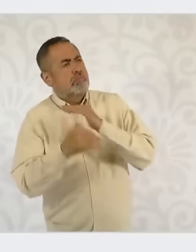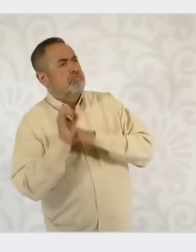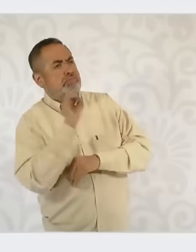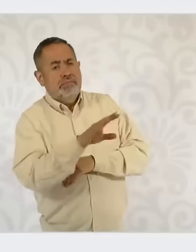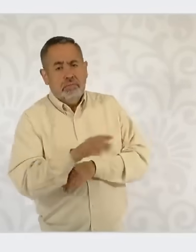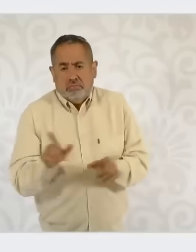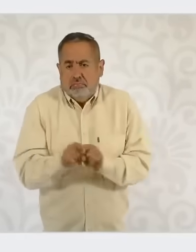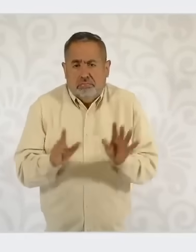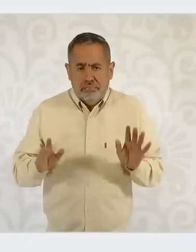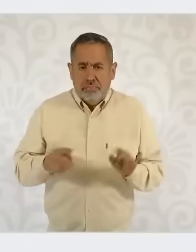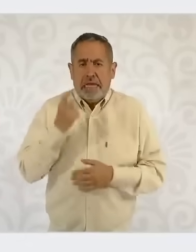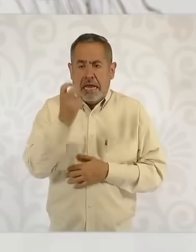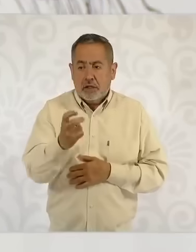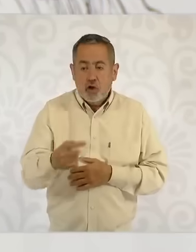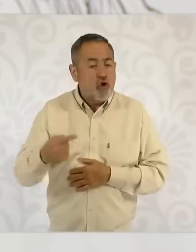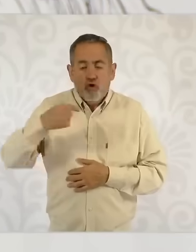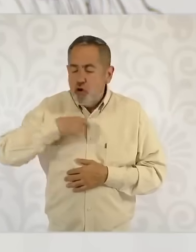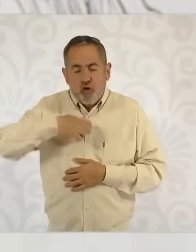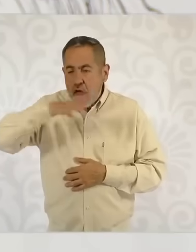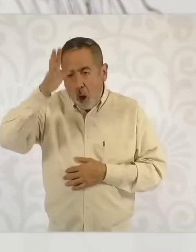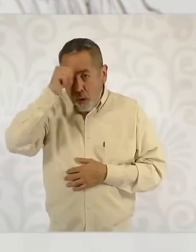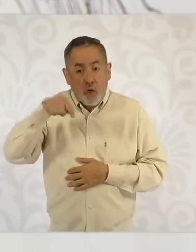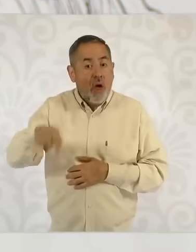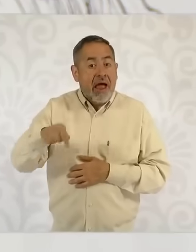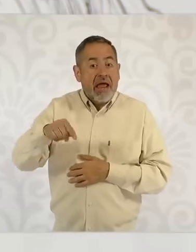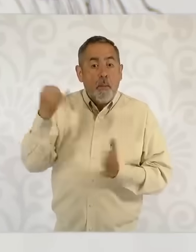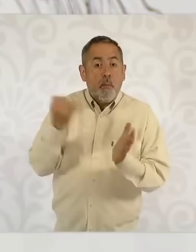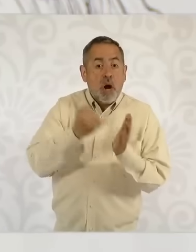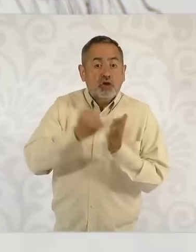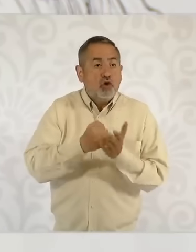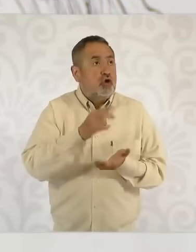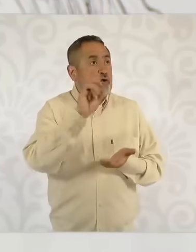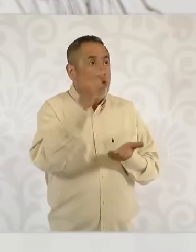Y estamos en contra de los impuestos a las remesas Sí estamos en contra y lo hemos hecho por los